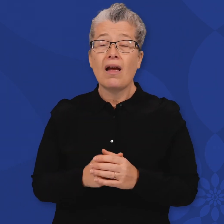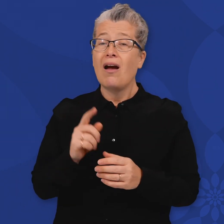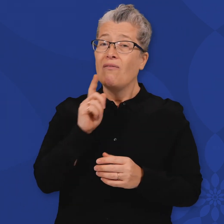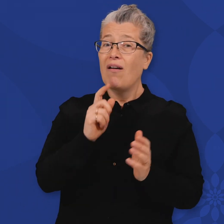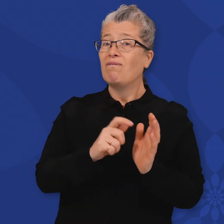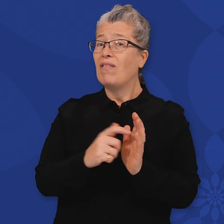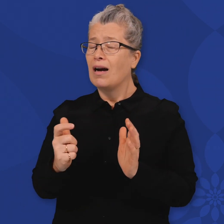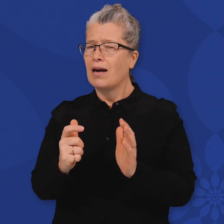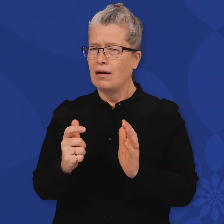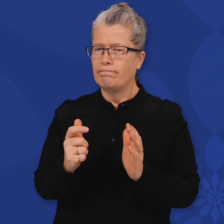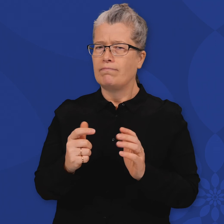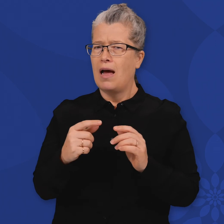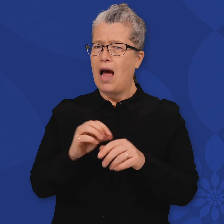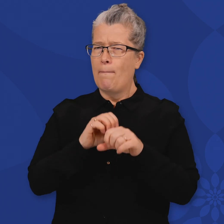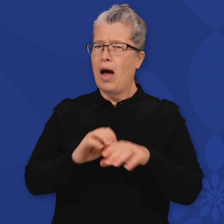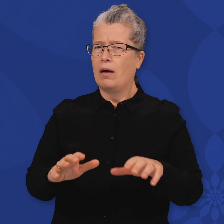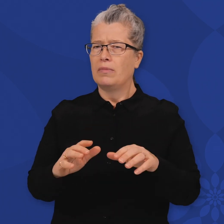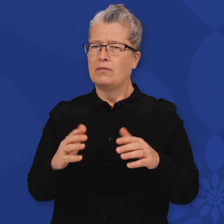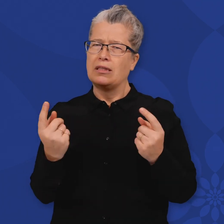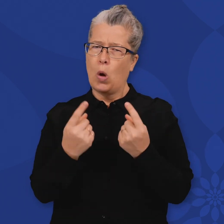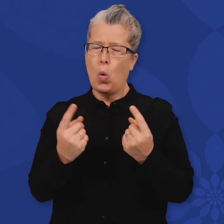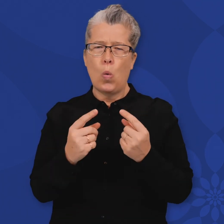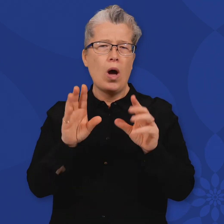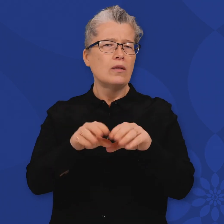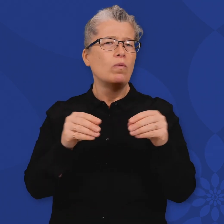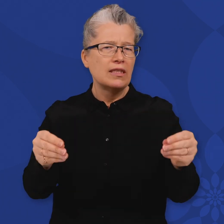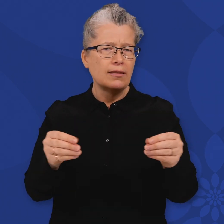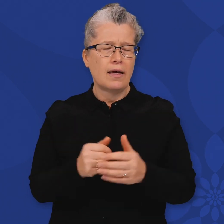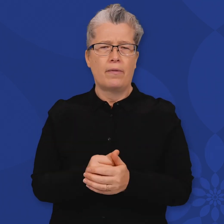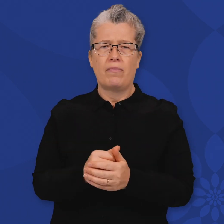Det epidemiologiska läget redovisas varje vecka.